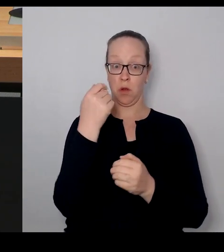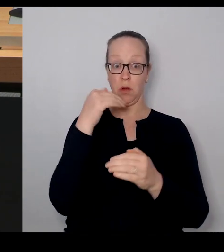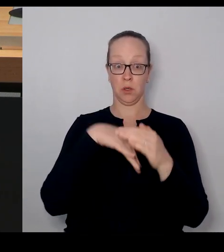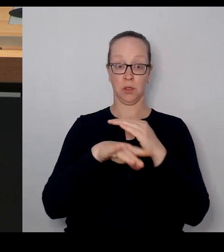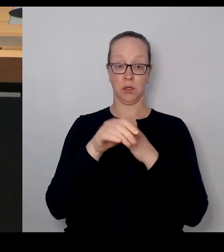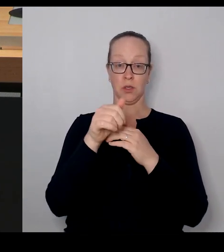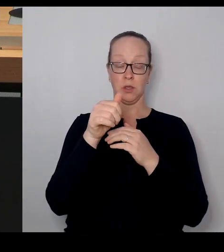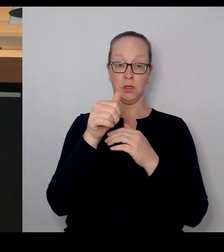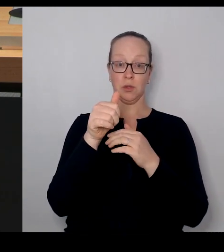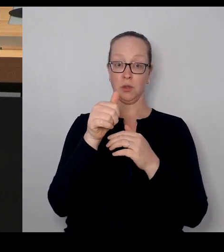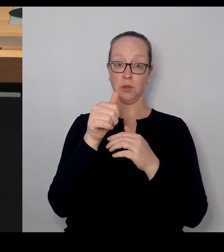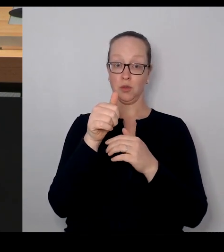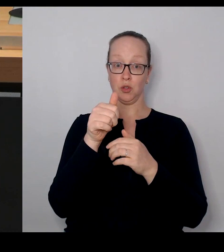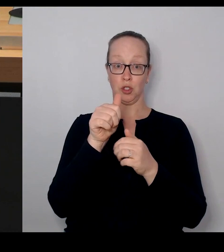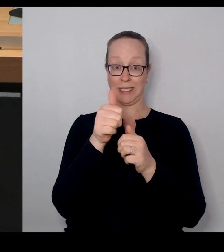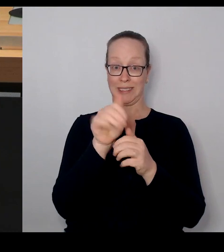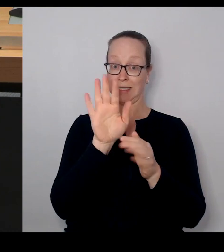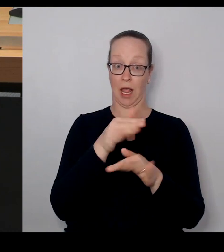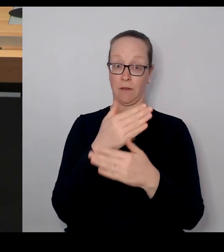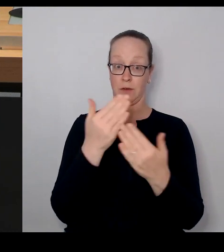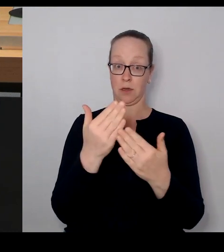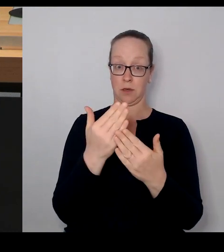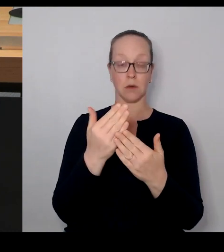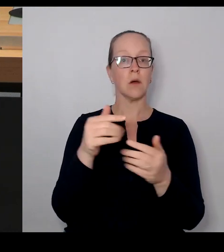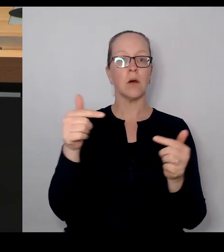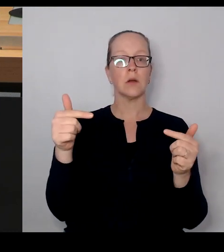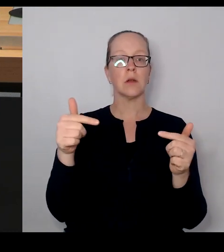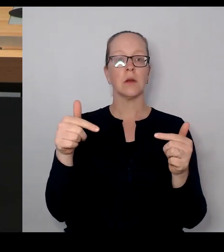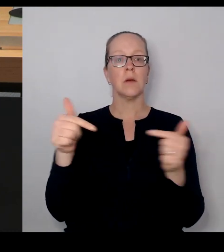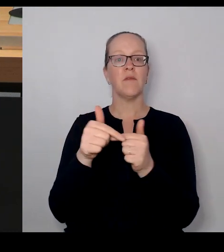an Lebensqualität. Beide Situationen sind nicht hinnehmbar.